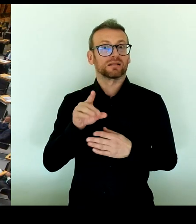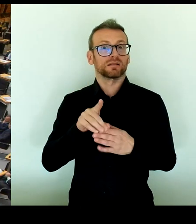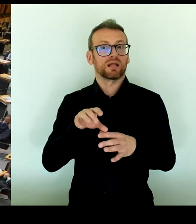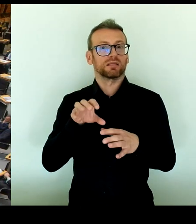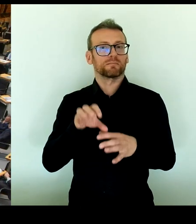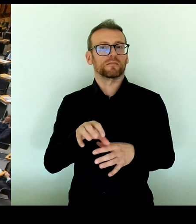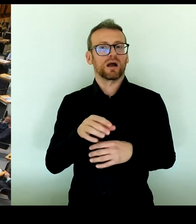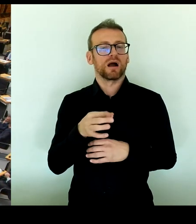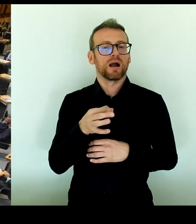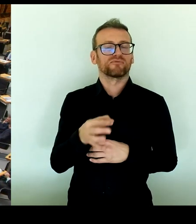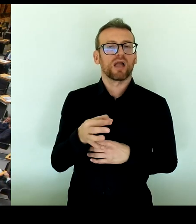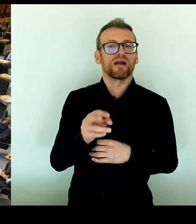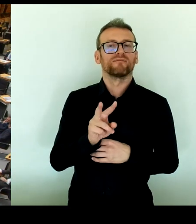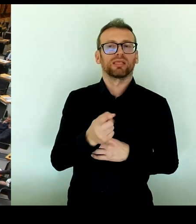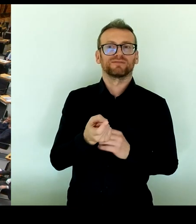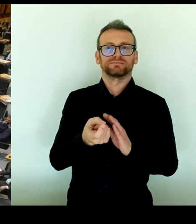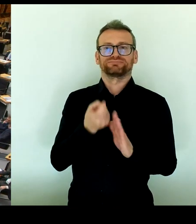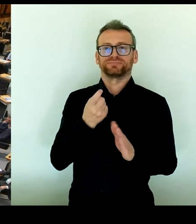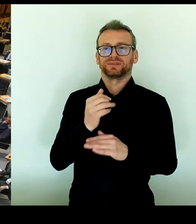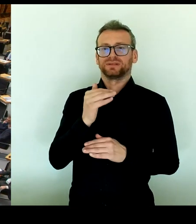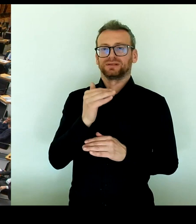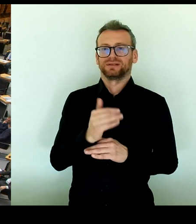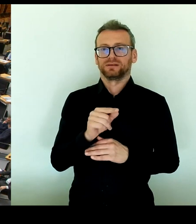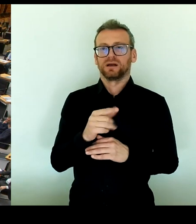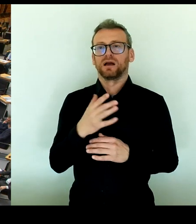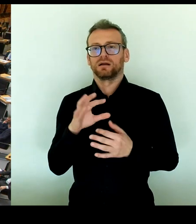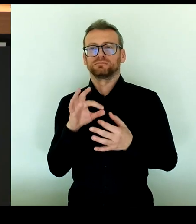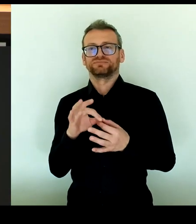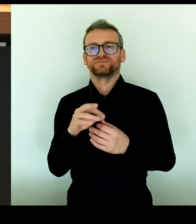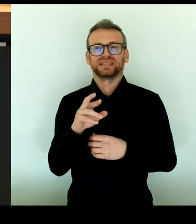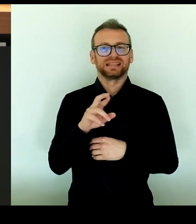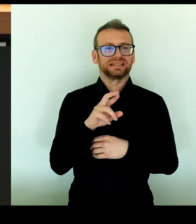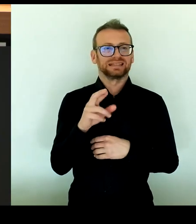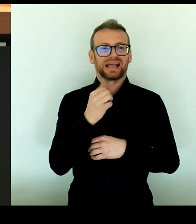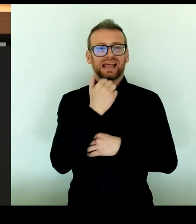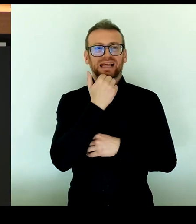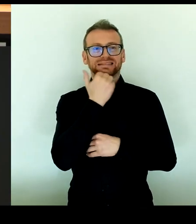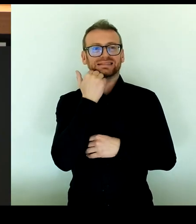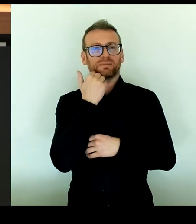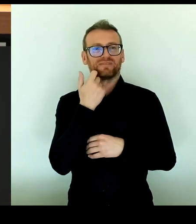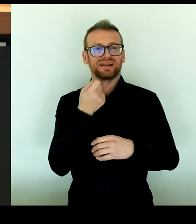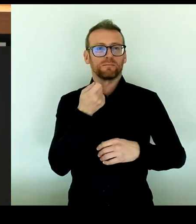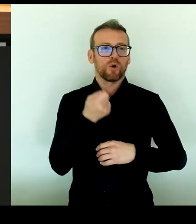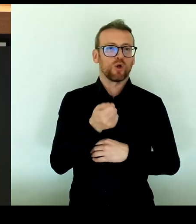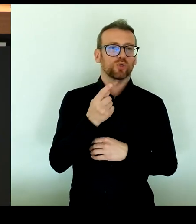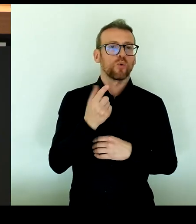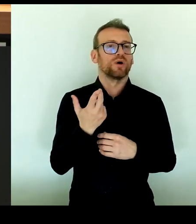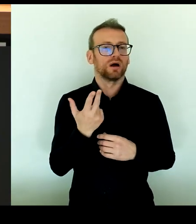Positiv zu erwähnen sind die Fortschritte beim Polizeigesetz, das auch die Einführung von Body Cams regelt.